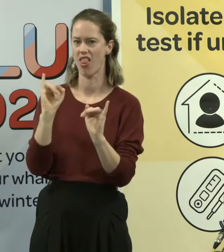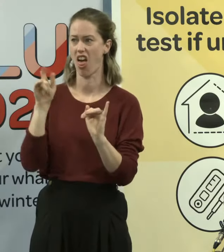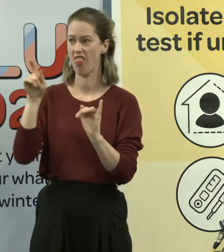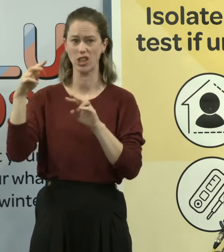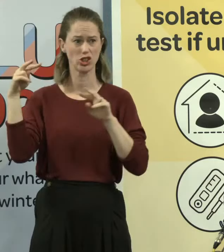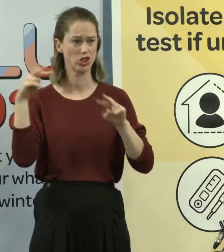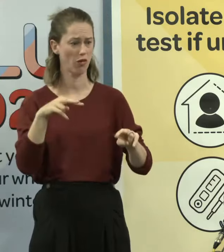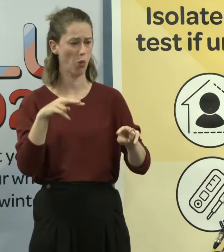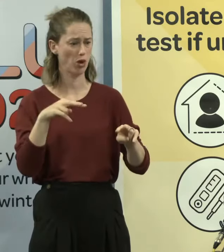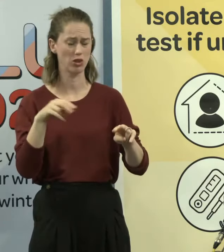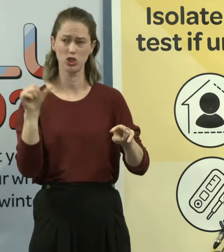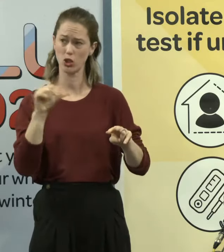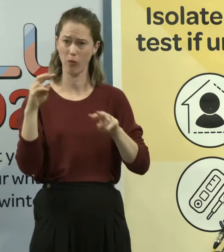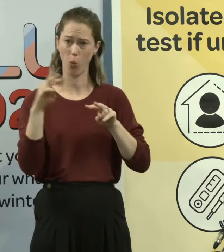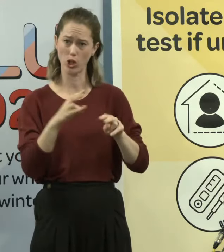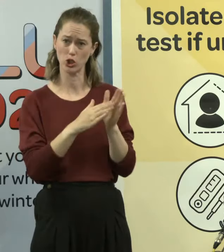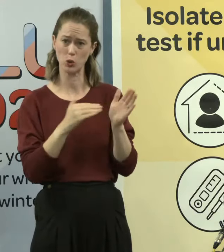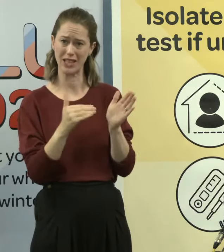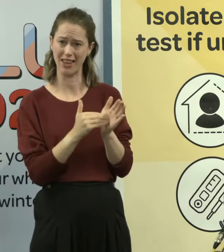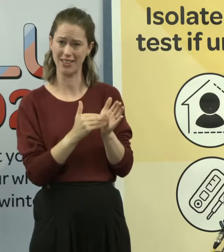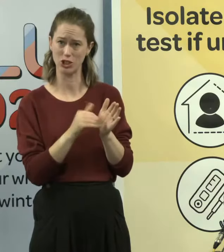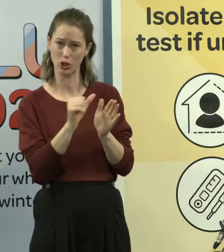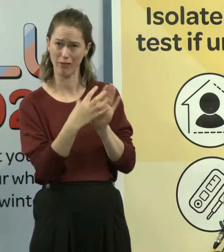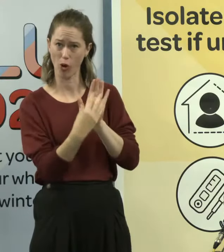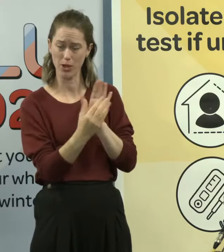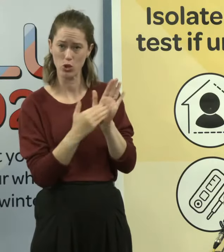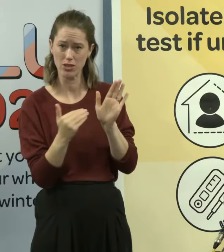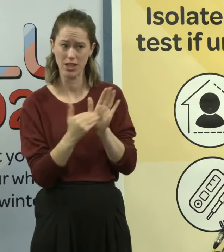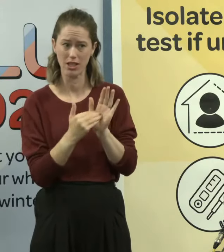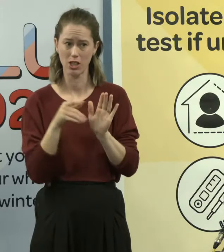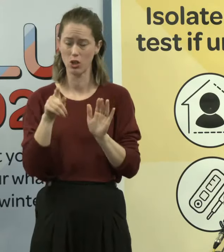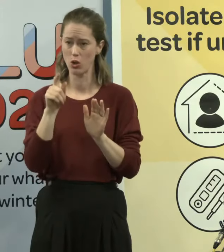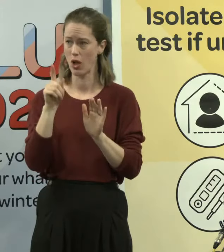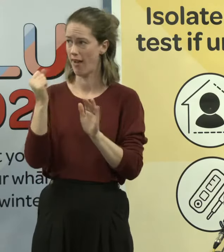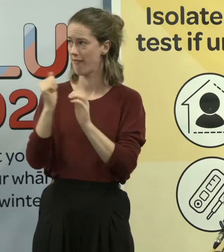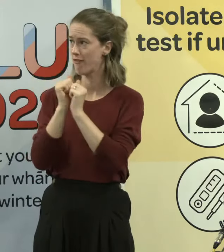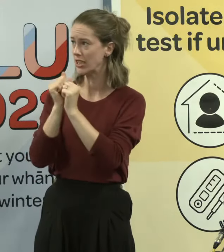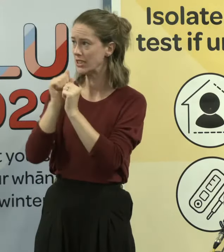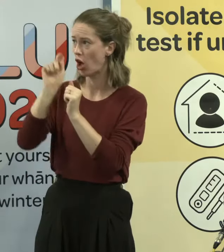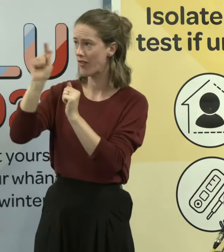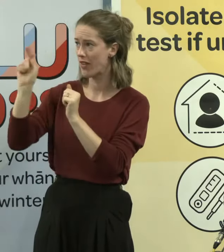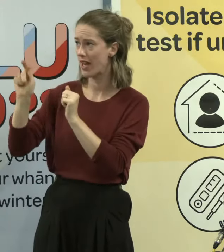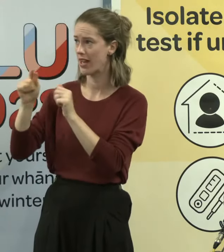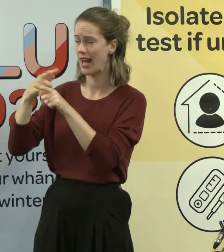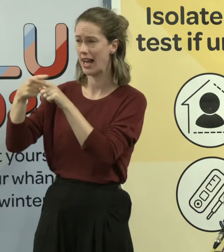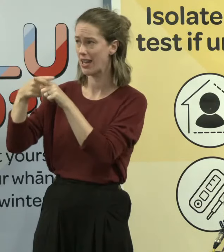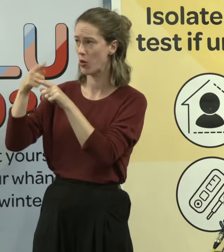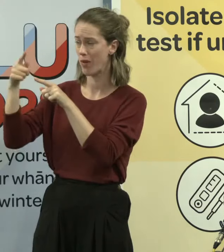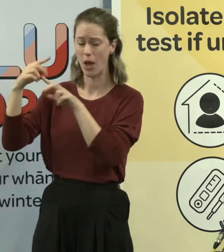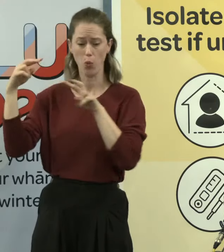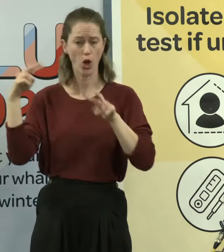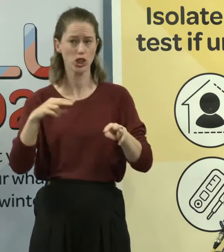whare herehere. He aha tera? na